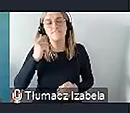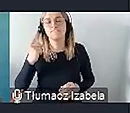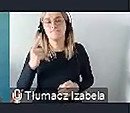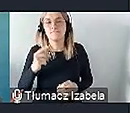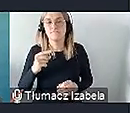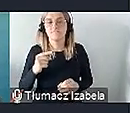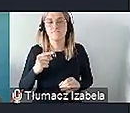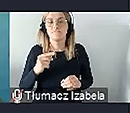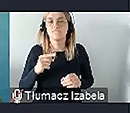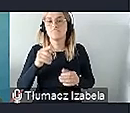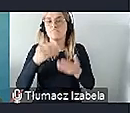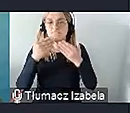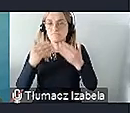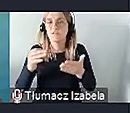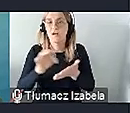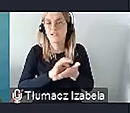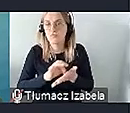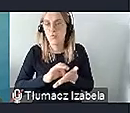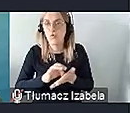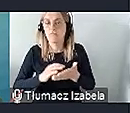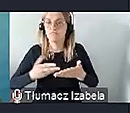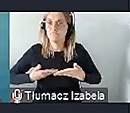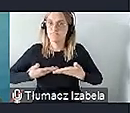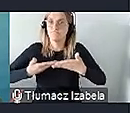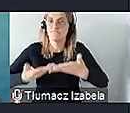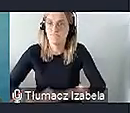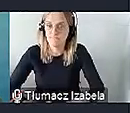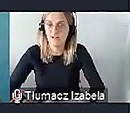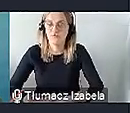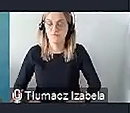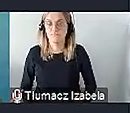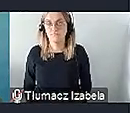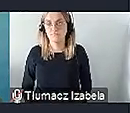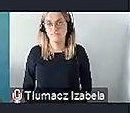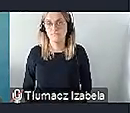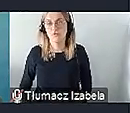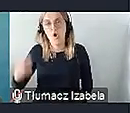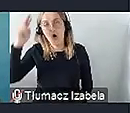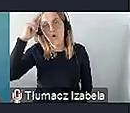żeby za pomocą rysunku oddać rozumienie słowa "rozwój".